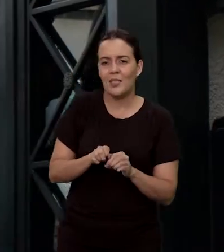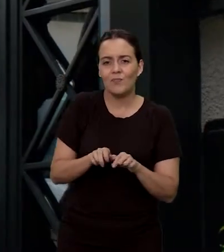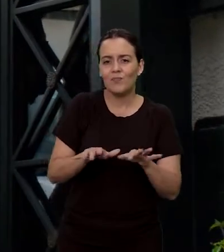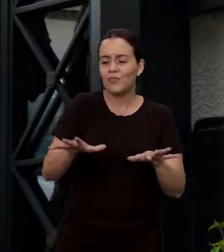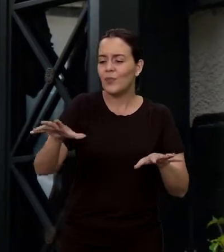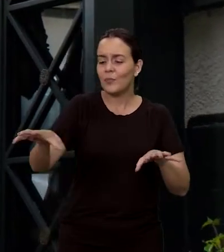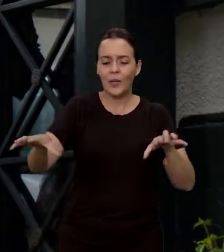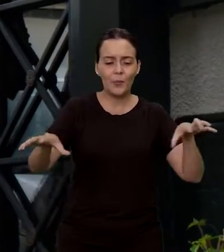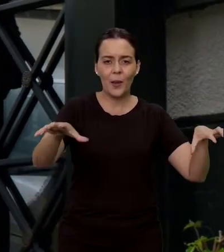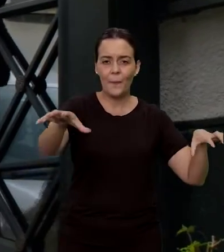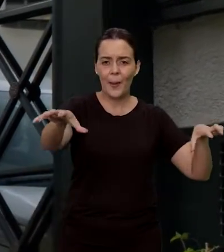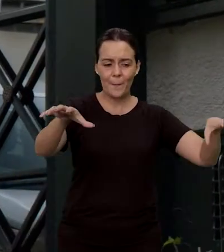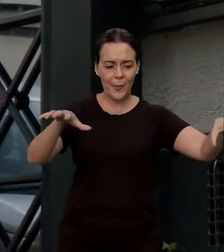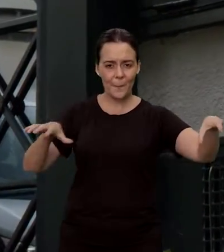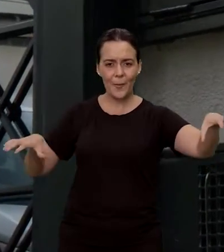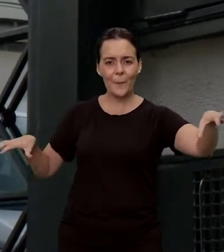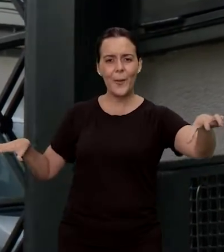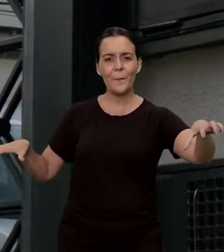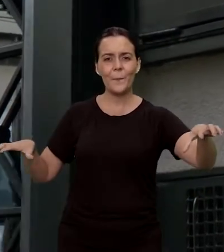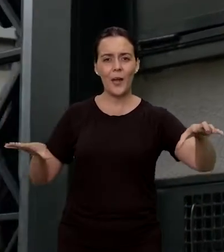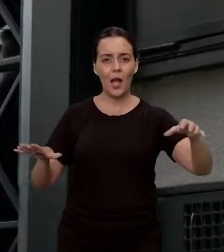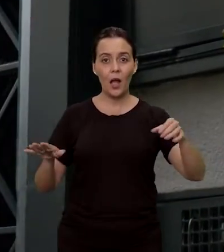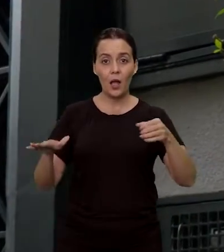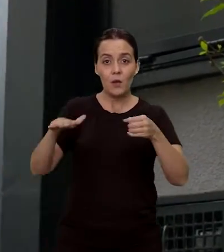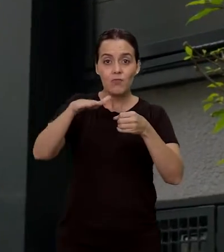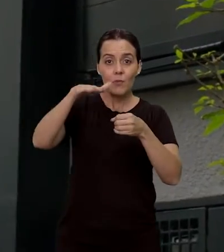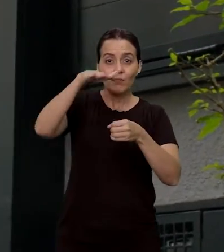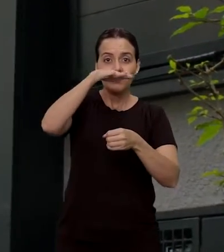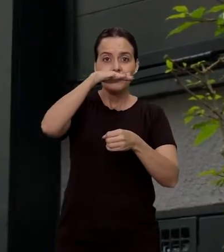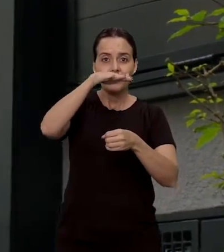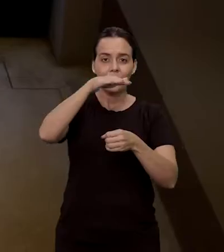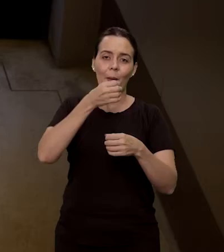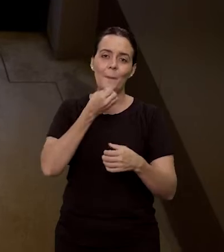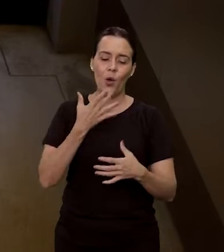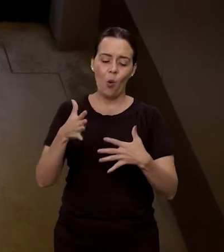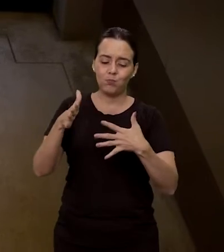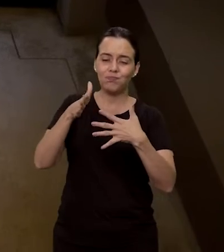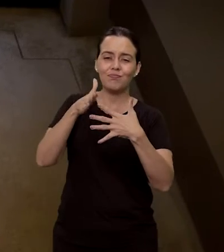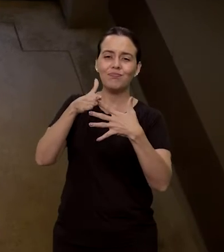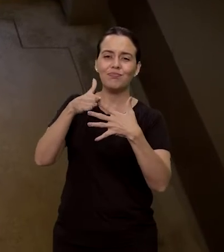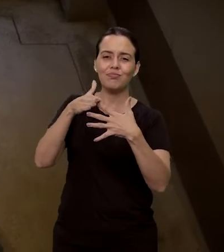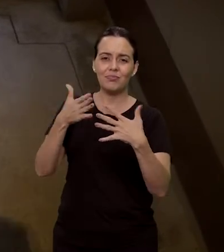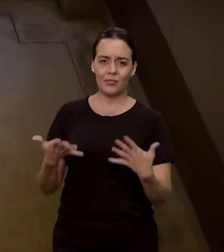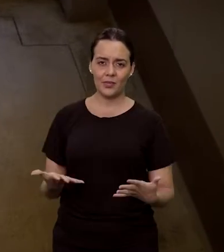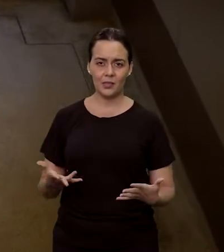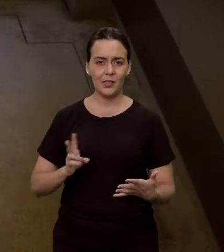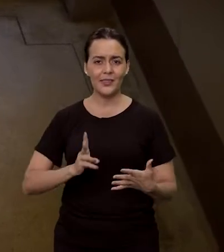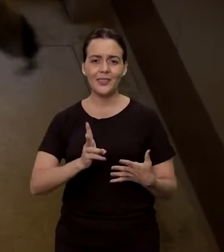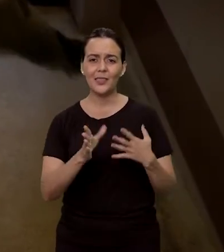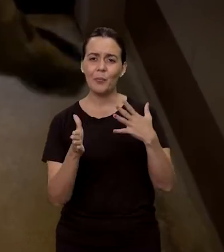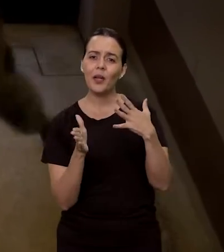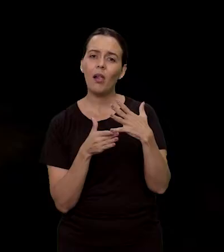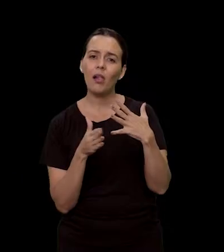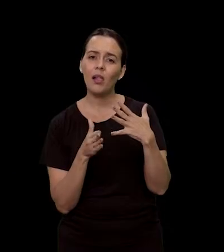que não sejam os lugares da subalternidade, ou os lugares da objetificação ou o lugar dos objetos de ódio,